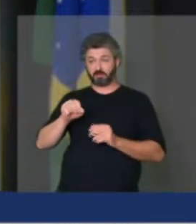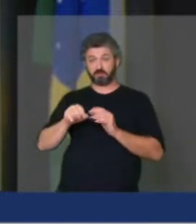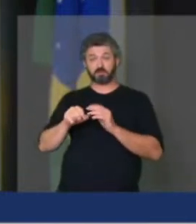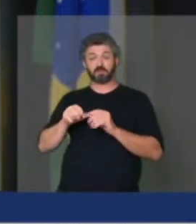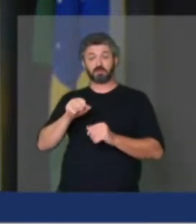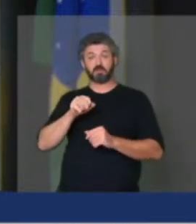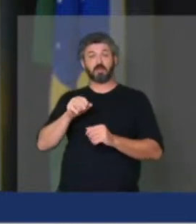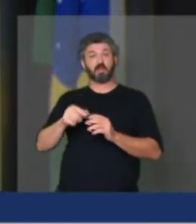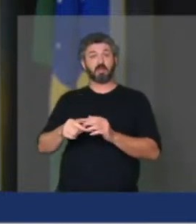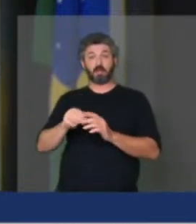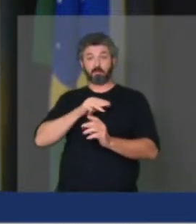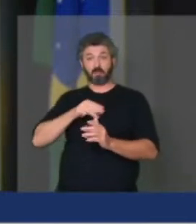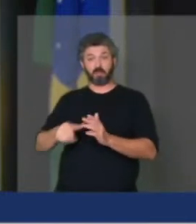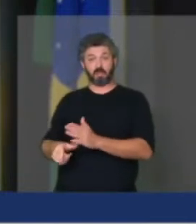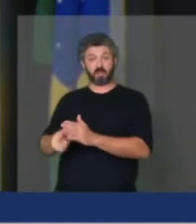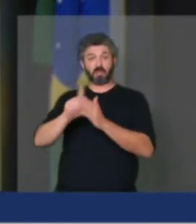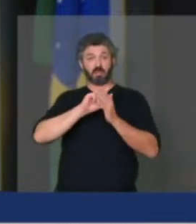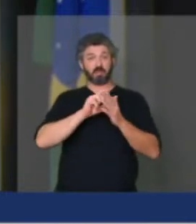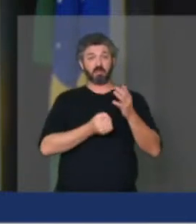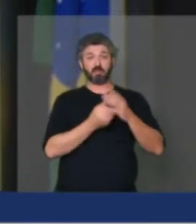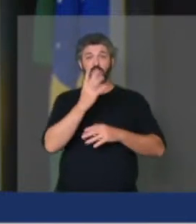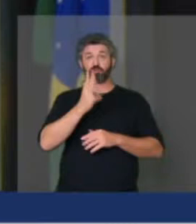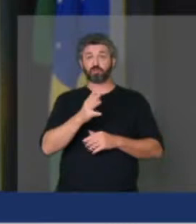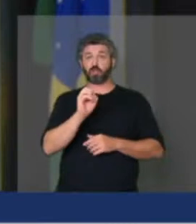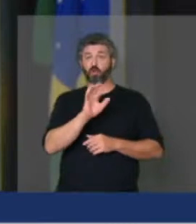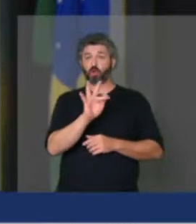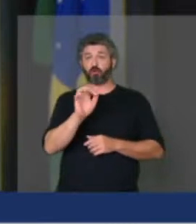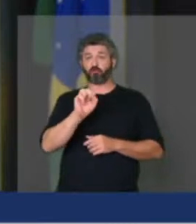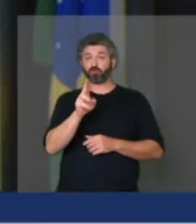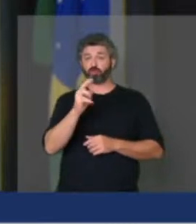DECLAROU E JÁ ESTÁ EXTENSAMENTE COMPROVADO QUE DESDE DE 2015 FOI QUANDO ELE ABRIU ESSA CONTA NO EXTERIOR E